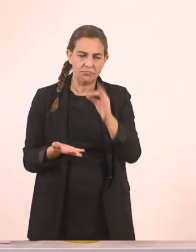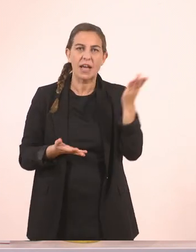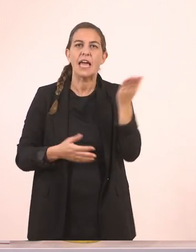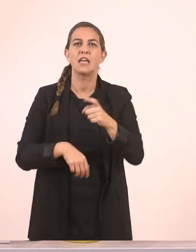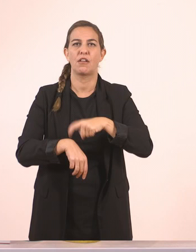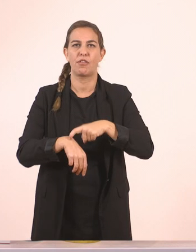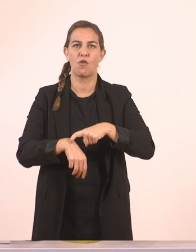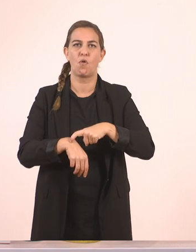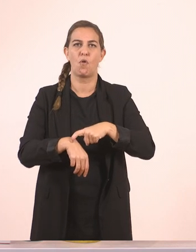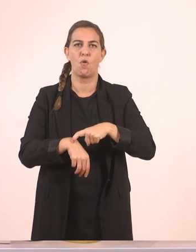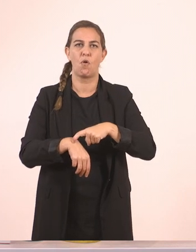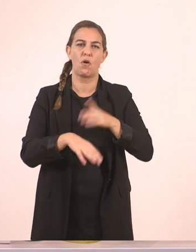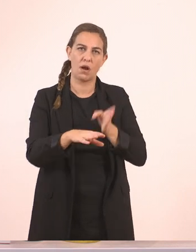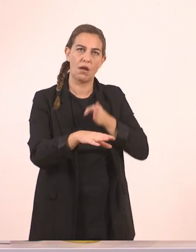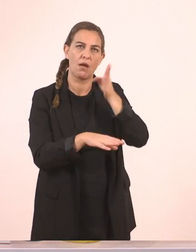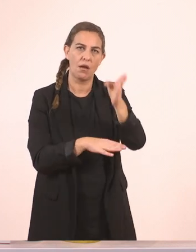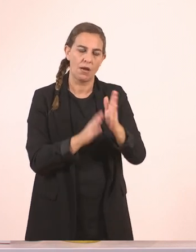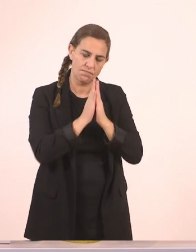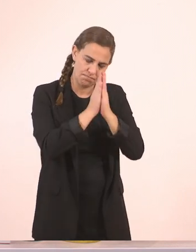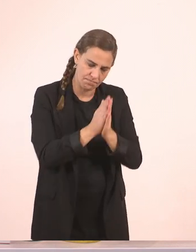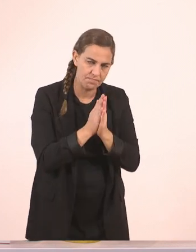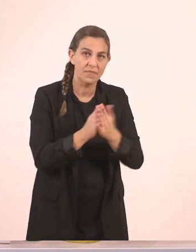τον βασιλιά των Ιουδαίων, όπως έλεγαν οι Γραφές.